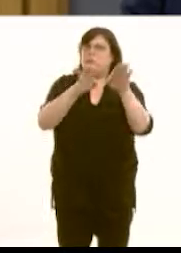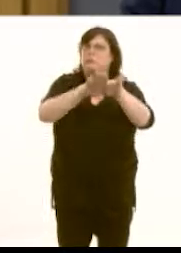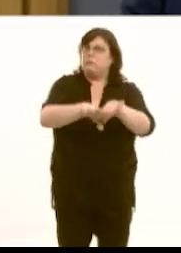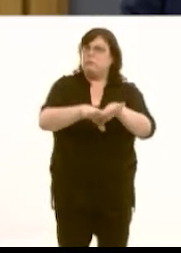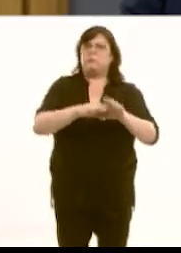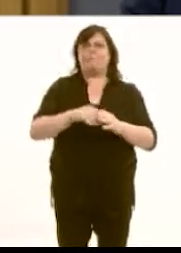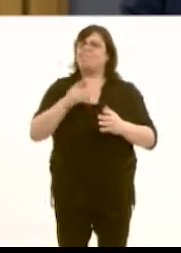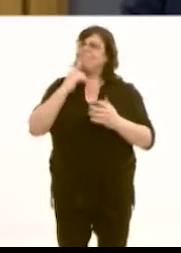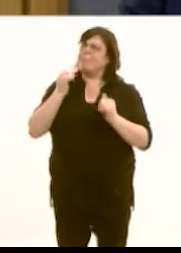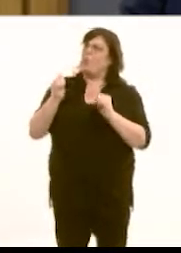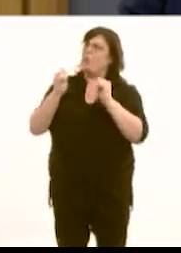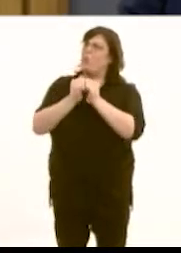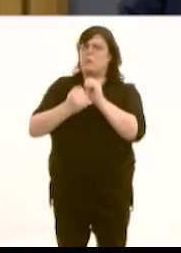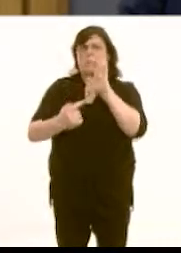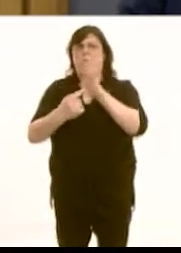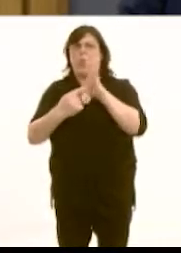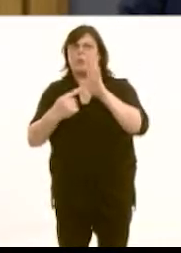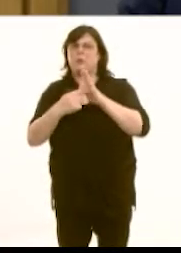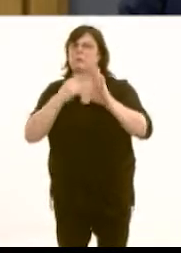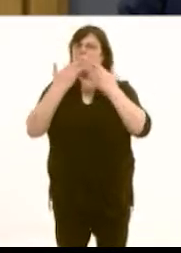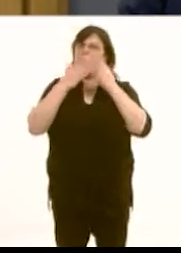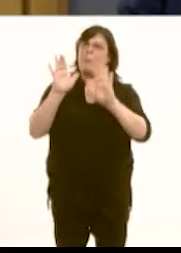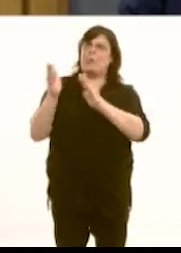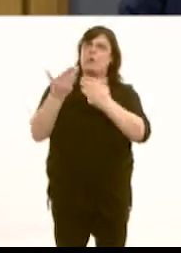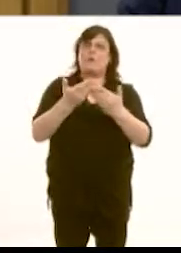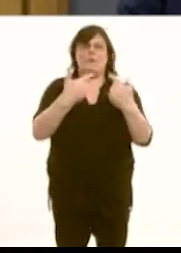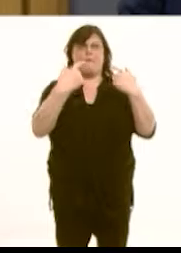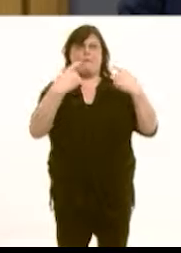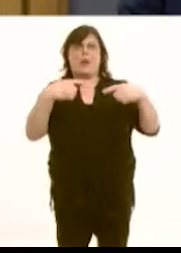Bost i sicrhau hynny, cyn gymaint ag unrhyw wasanaeth cyhoeddus arall?